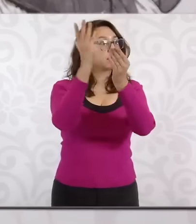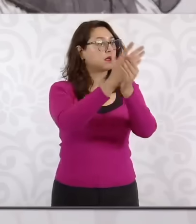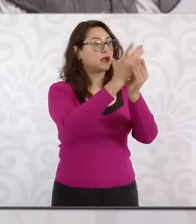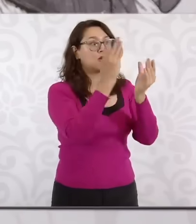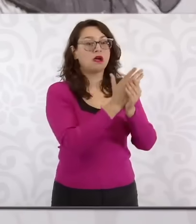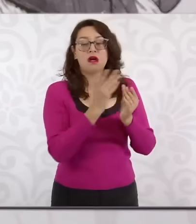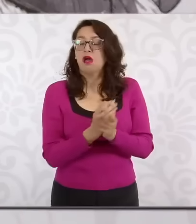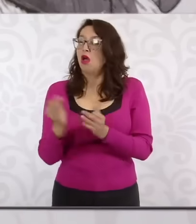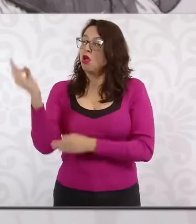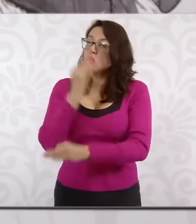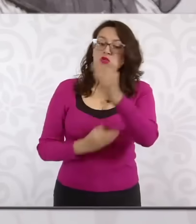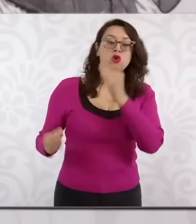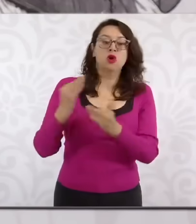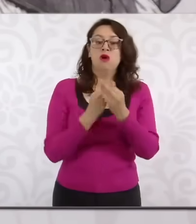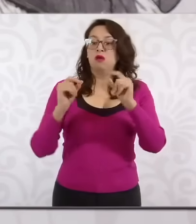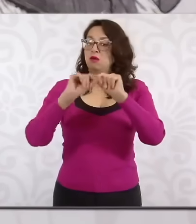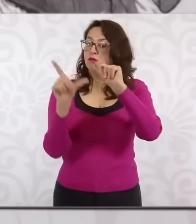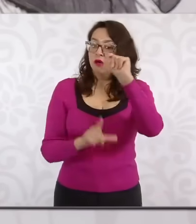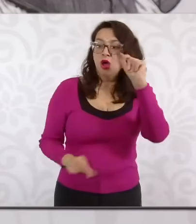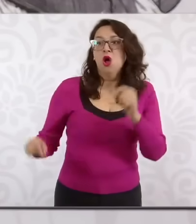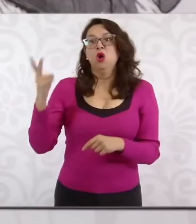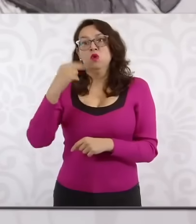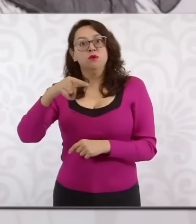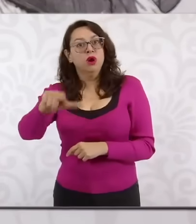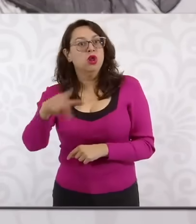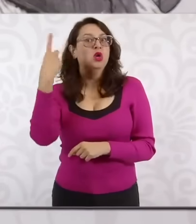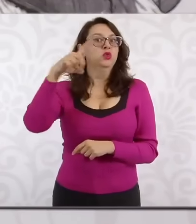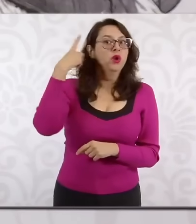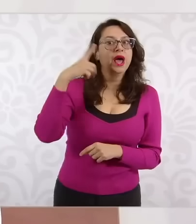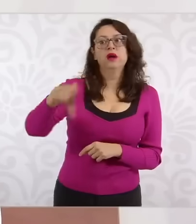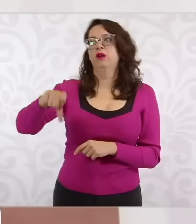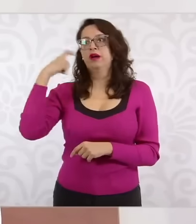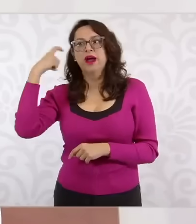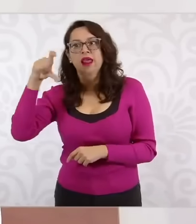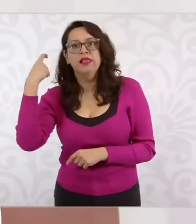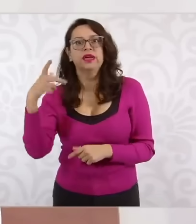de la Fiscalía de Coahuila, de la Fiscalía de Durango, de la Fiscalía de Querétaro. Lo